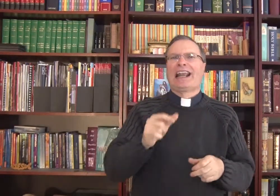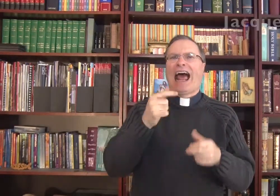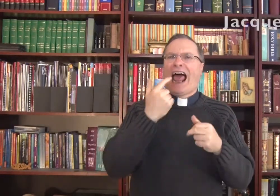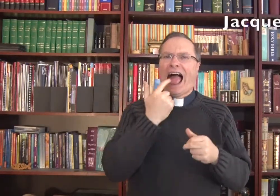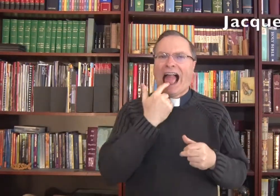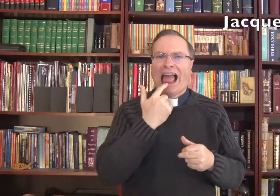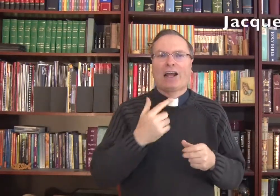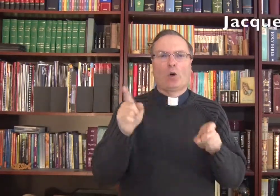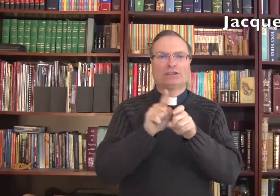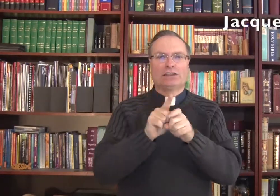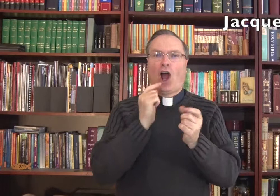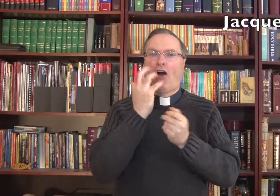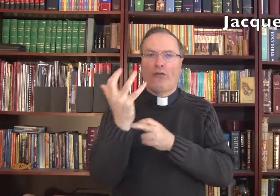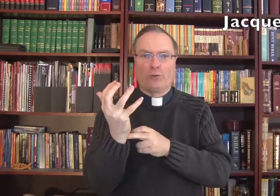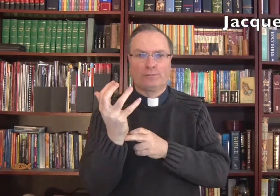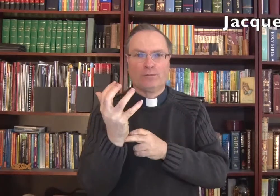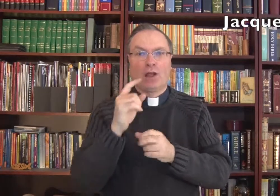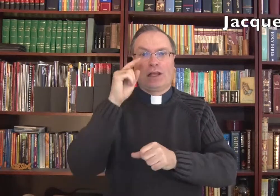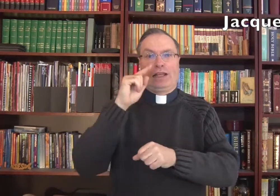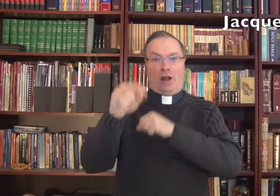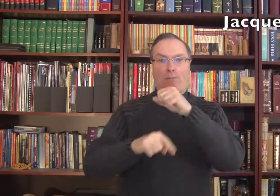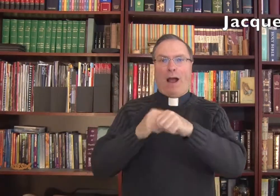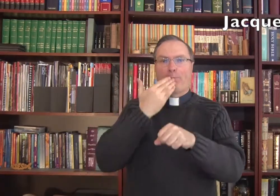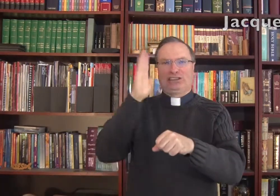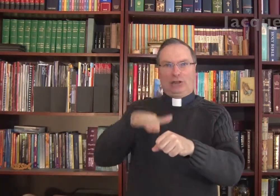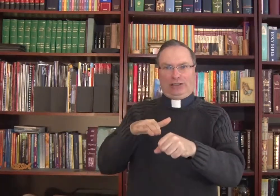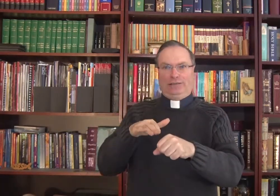«La langue aussi est un feu, c'est le monde de la méchanceté.